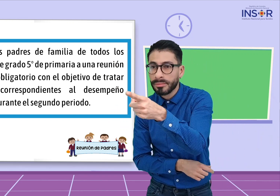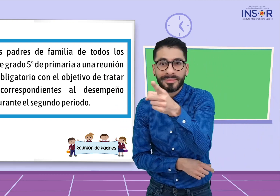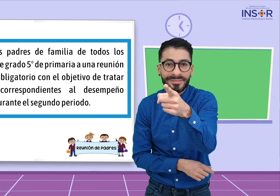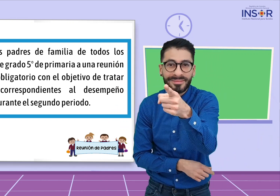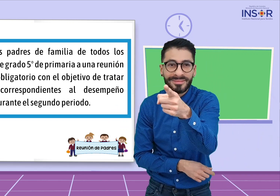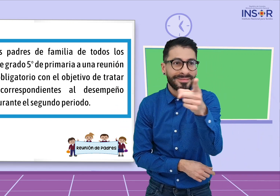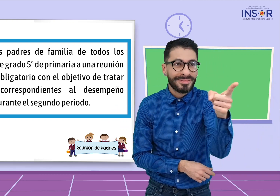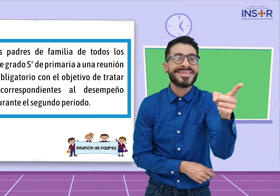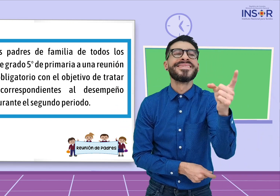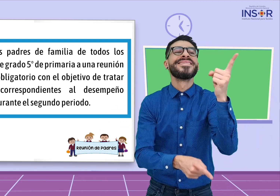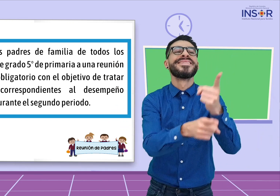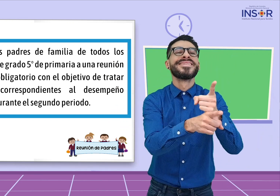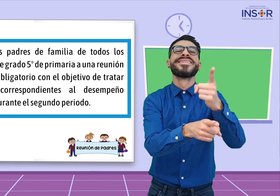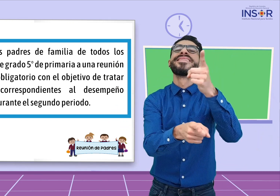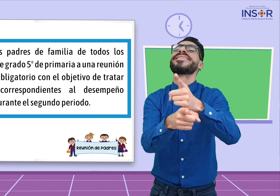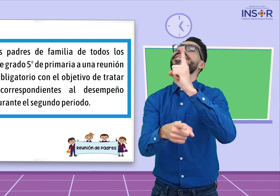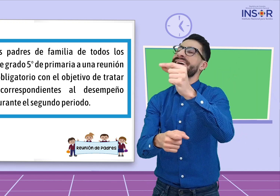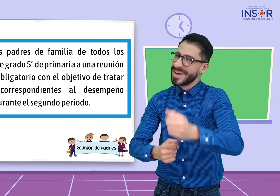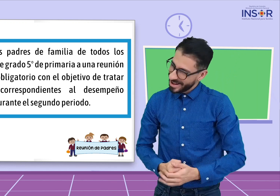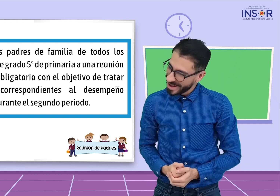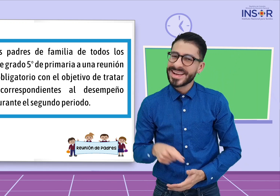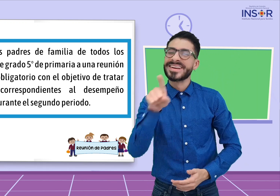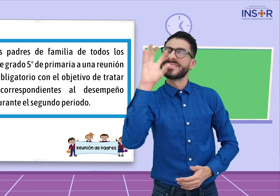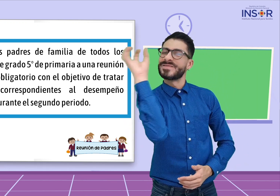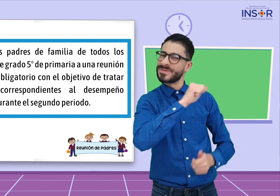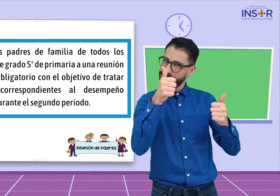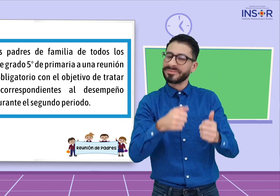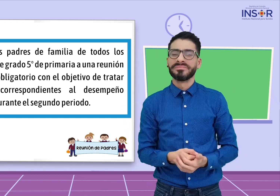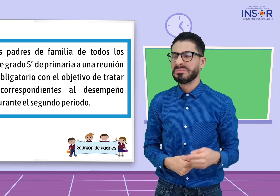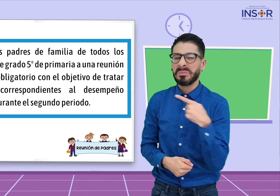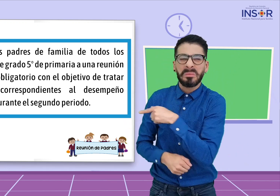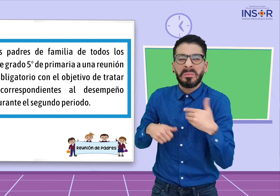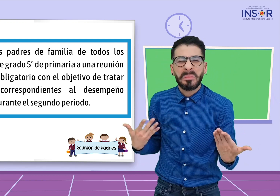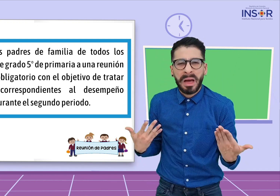Tú, tú y tú también. Si eso es correcto. ¡Qué bueno que lo entendieron!